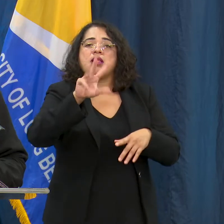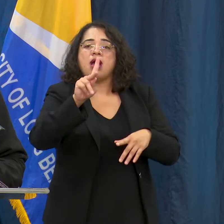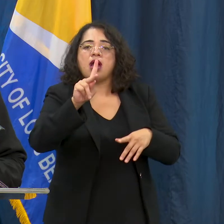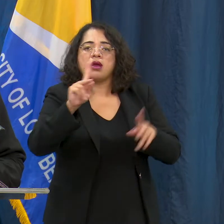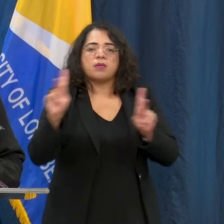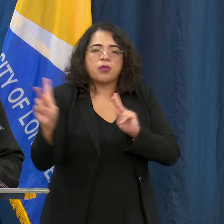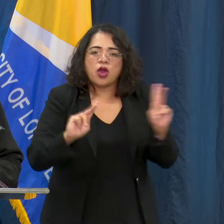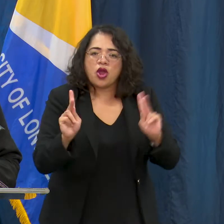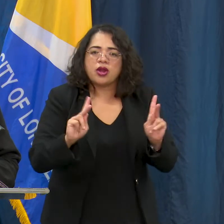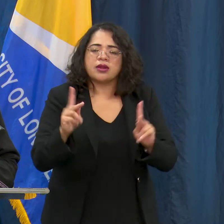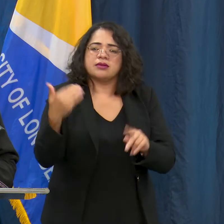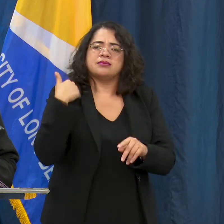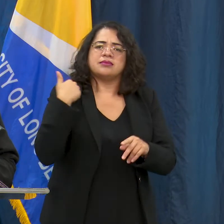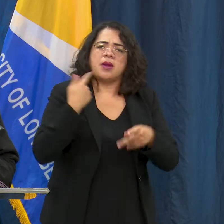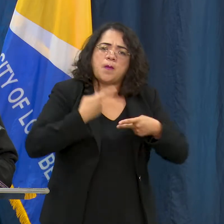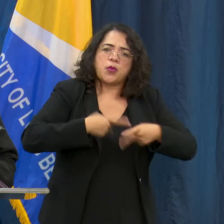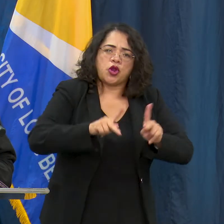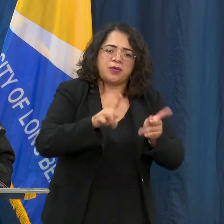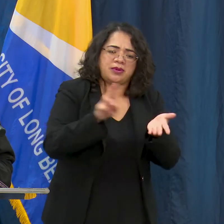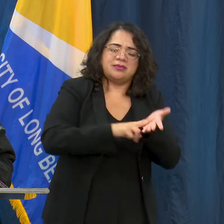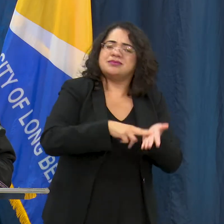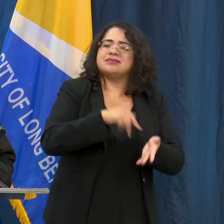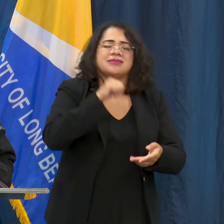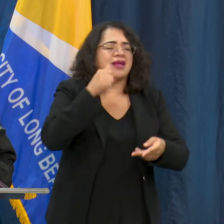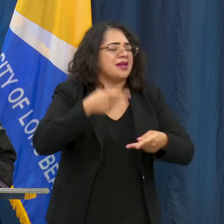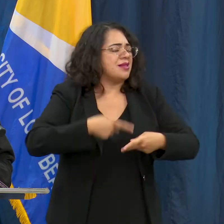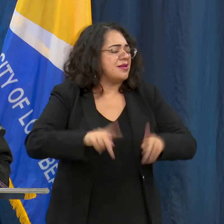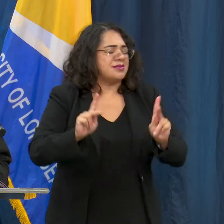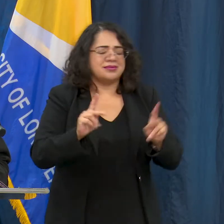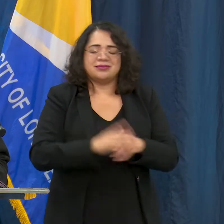no samos toma de nuestro tiempo para abrir negocios peregrinos rico no Meah